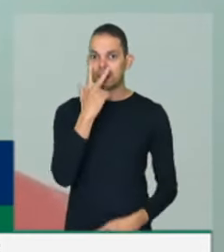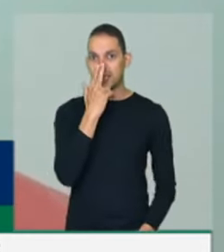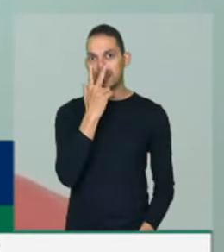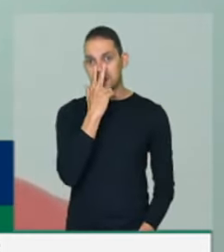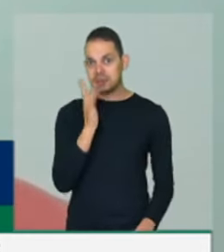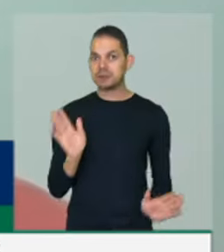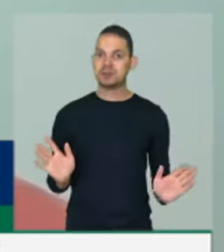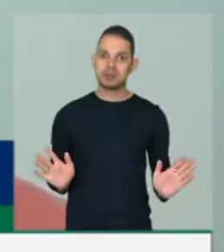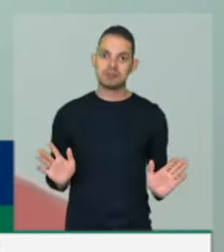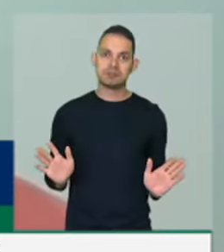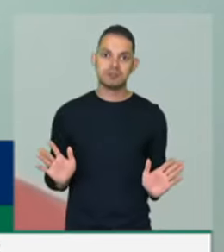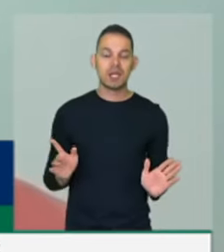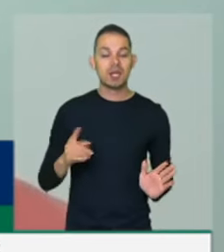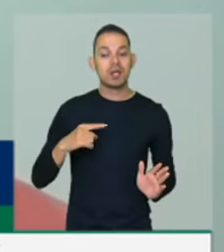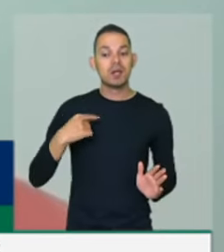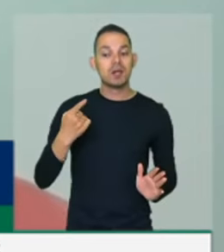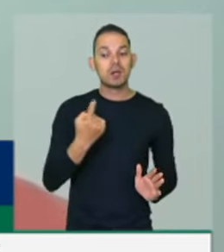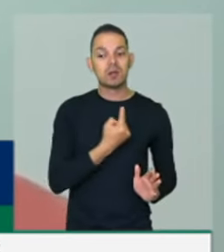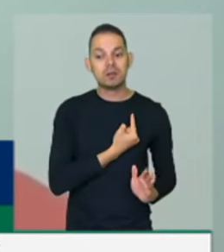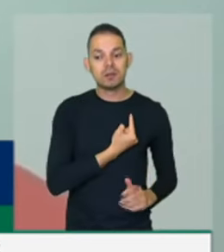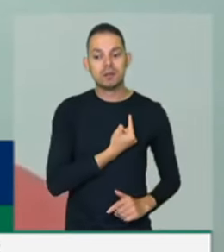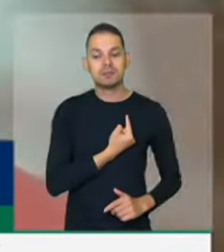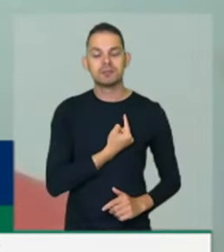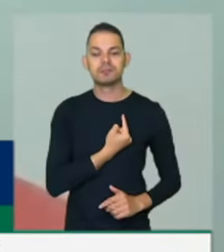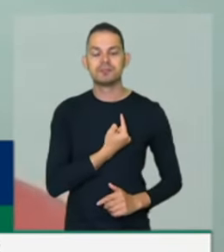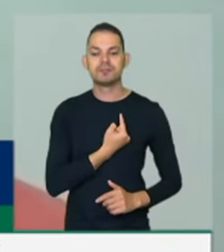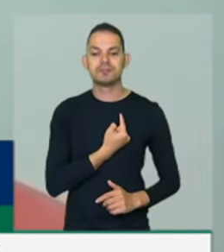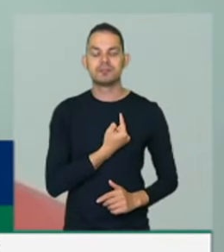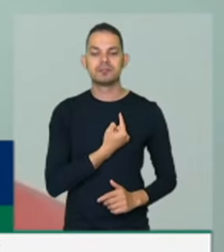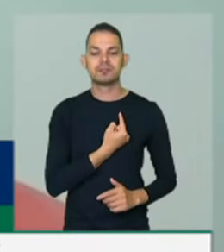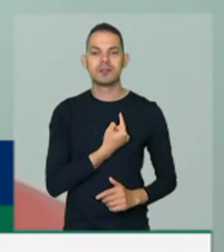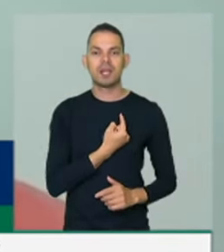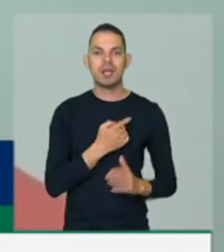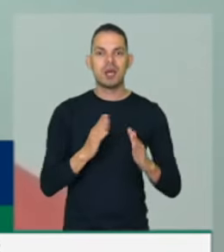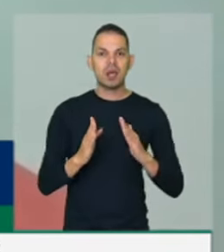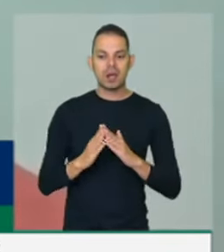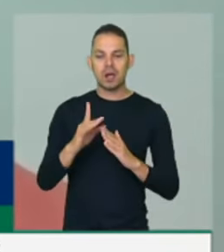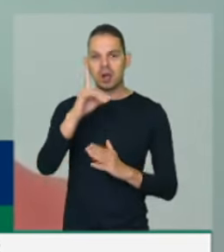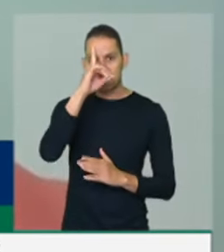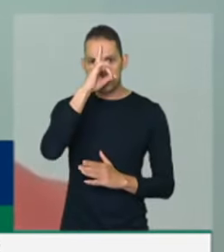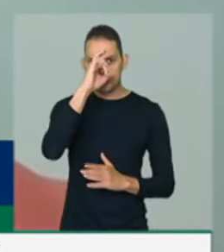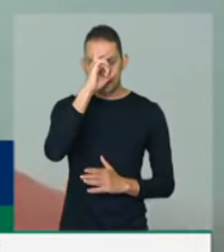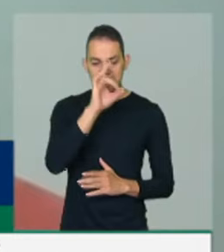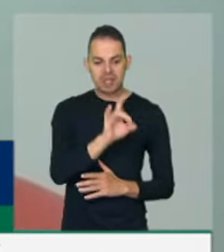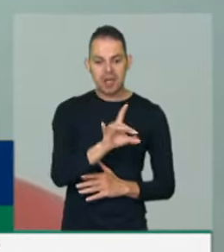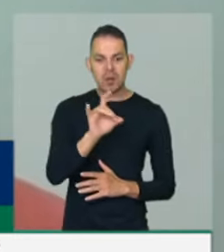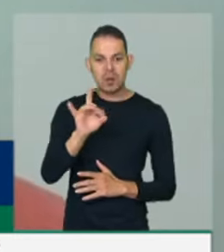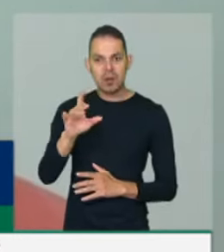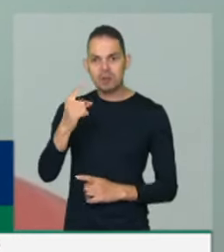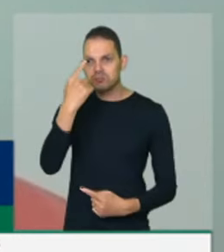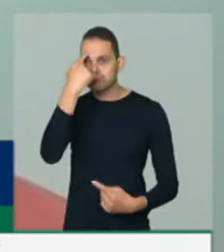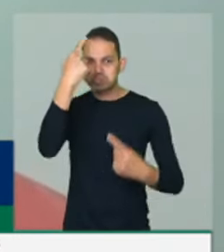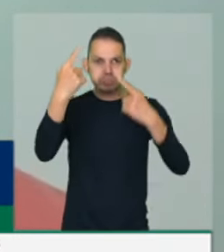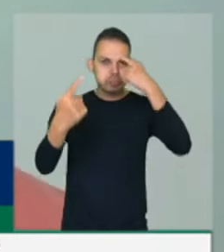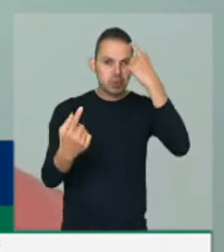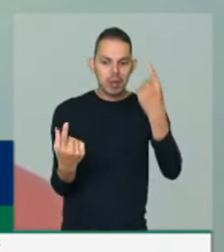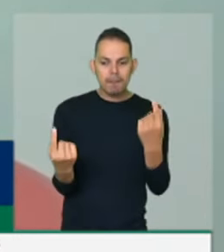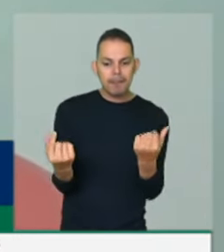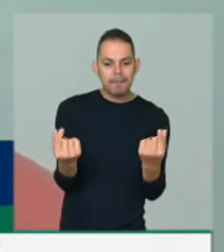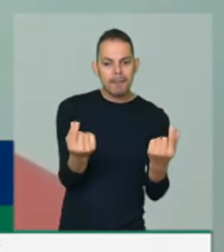DEIXAR QUE CADA HOSPITAL VOTE O PREÇO QUE QUISER, COBRE ISENÇÃO QUE QUISER SOB A LIOCT QUE ESTAREMOS GARANTINDO